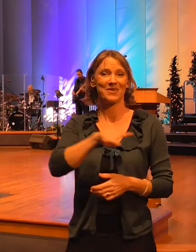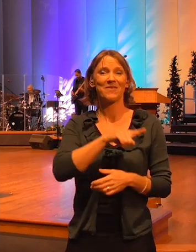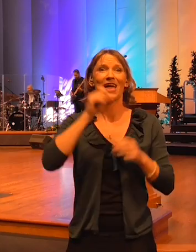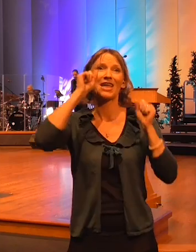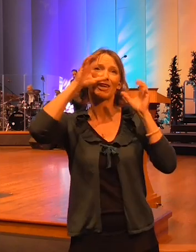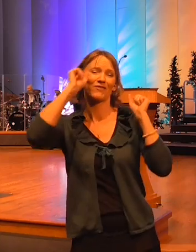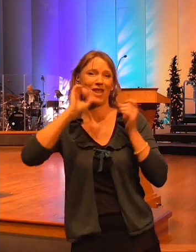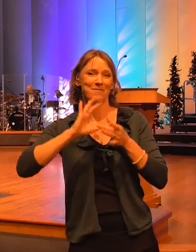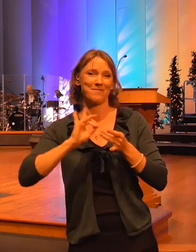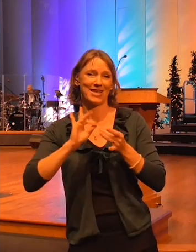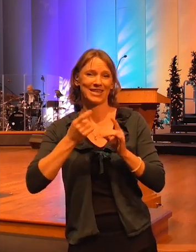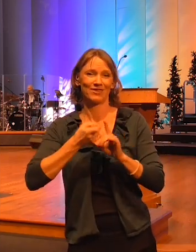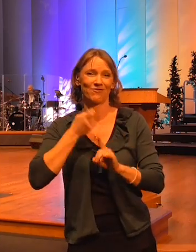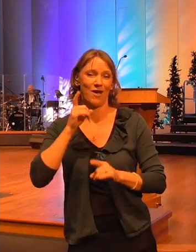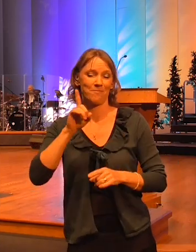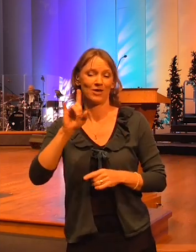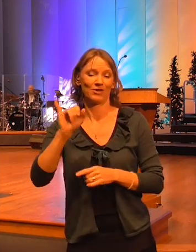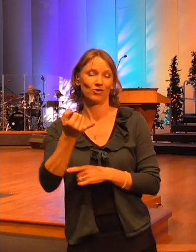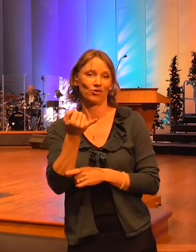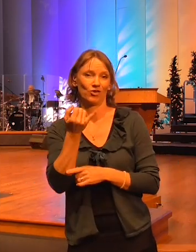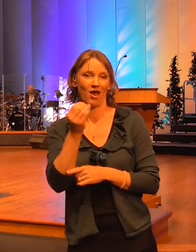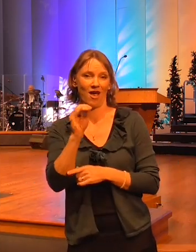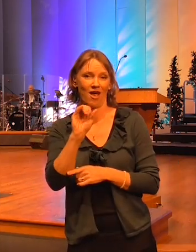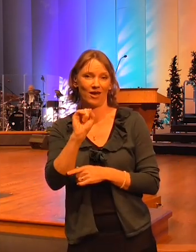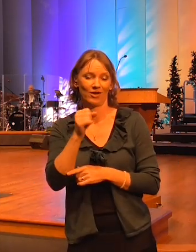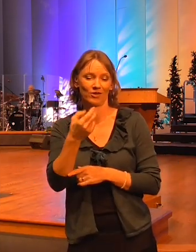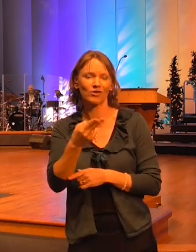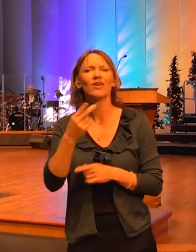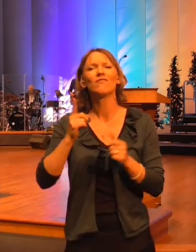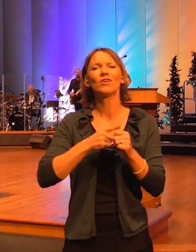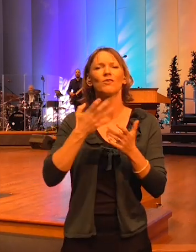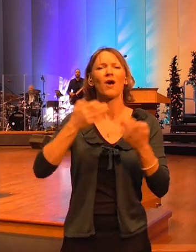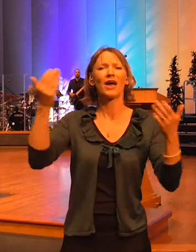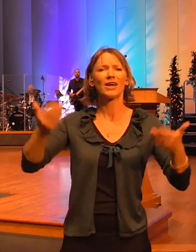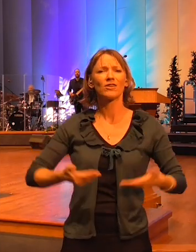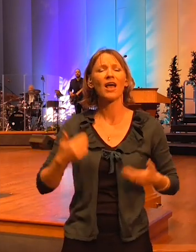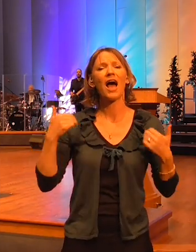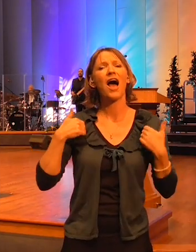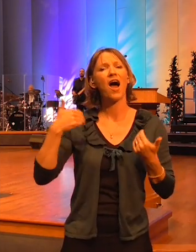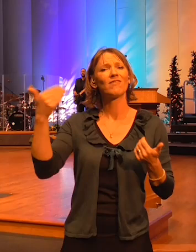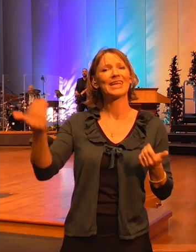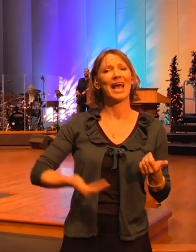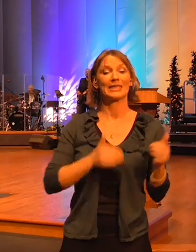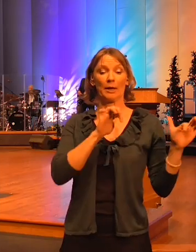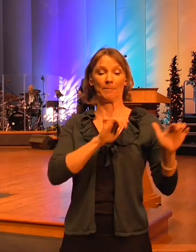de Josh, pero primero quería presentarles, tenemos un invitado. pianista, su nombre es Dr. Kent